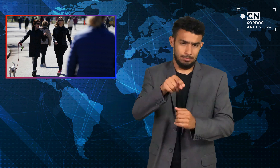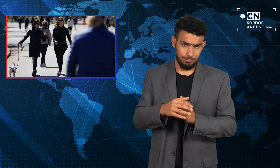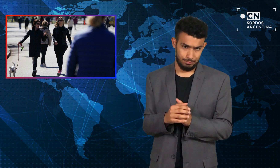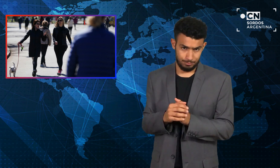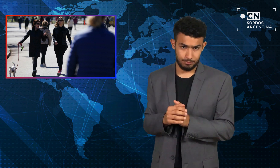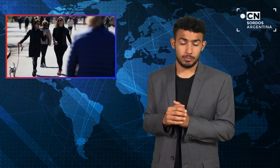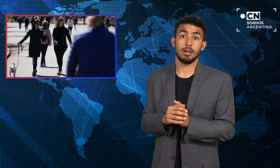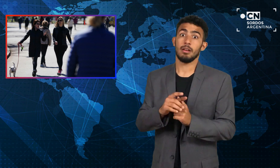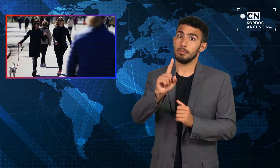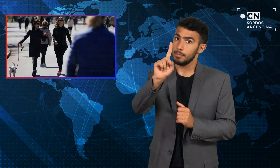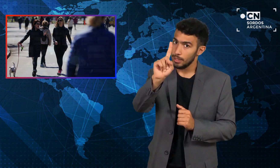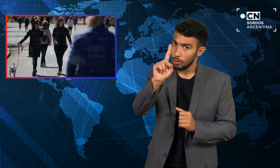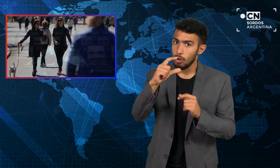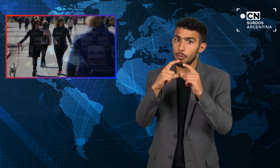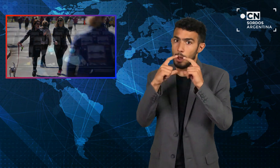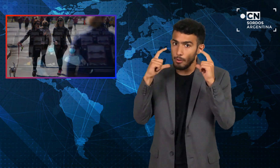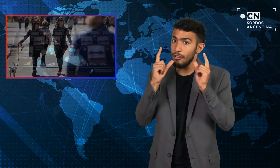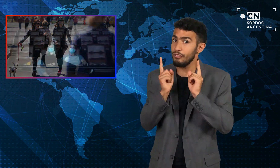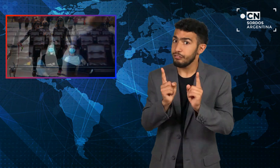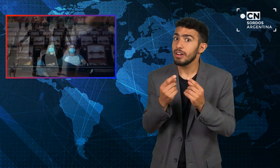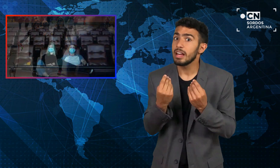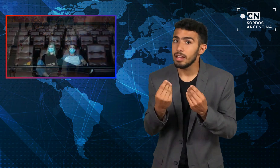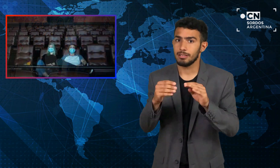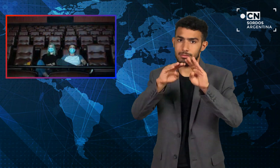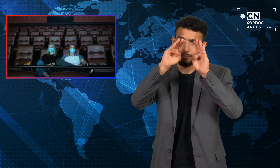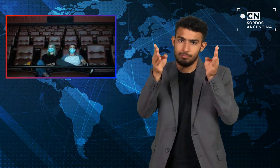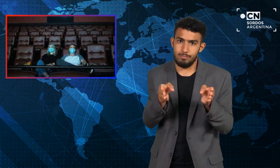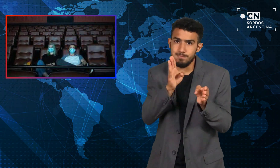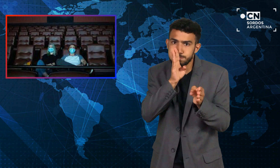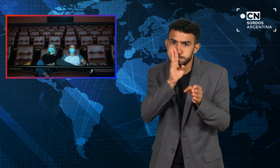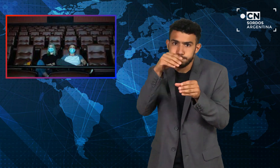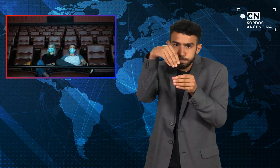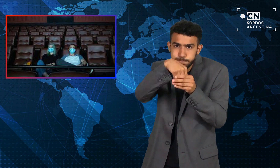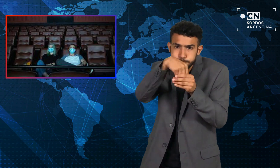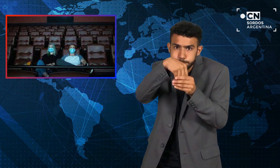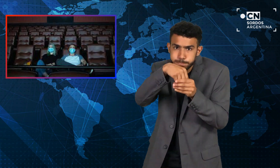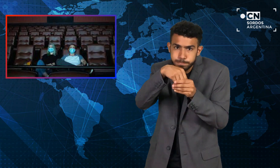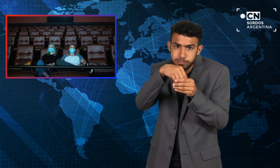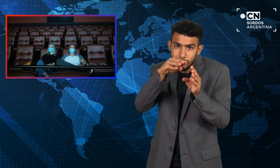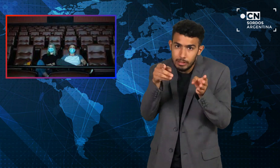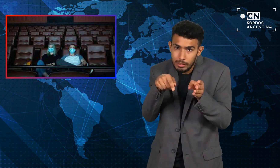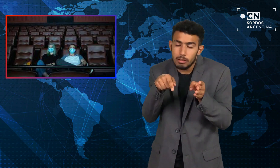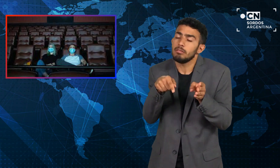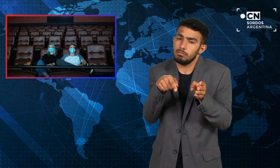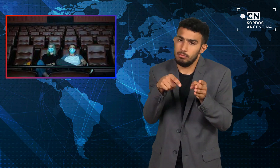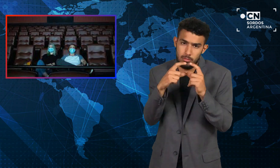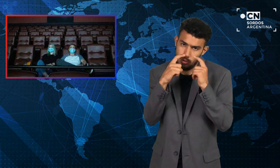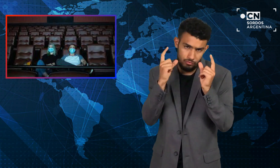En tanto, el uso del tapaboca continúa siendo obligatorio en espacios cerrados,